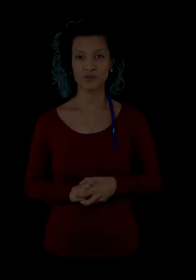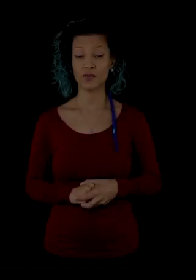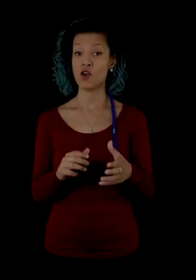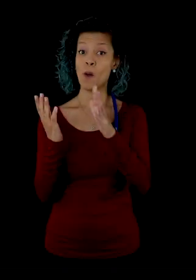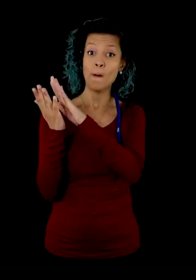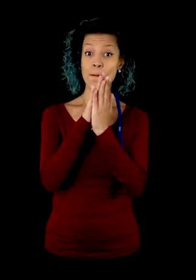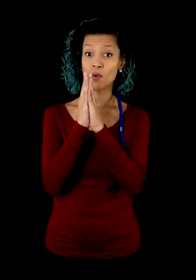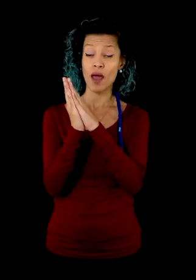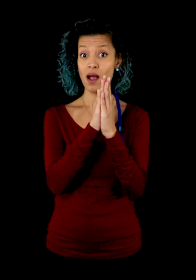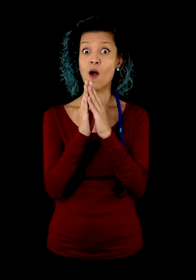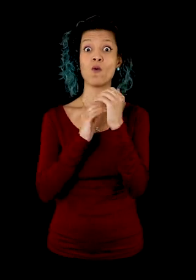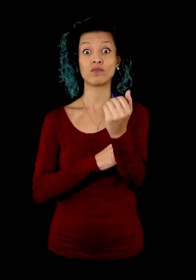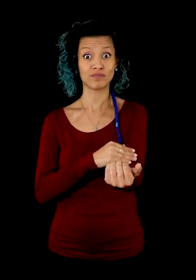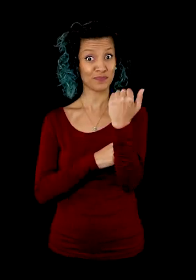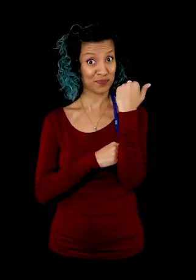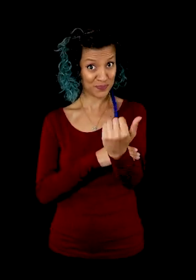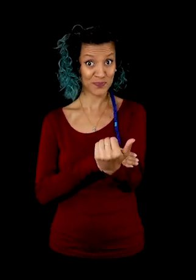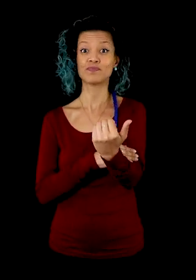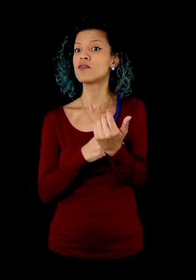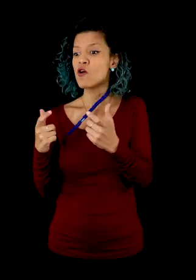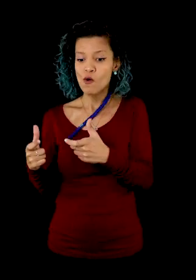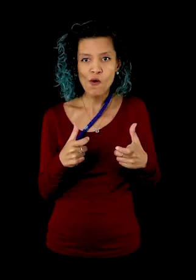E o nosso bonecão articulável a gente vai colocar aqui.